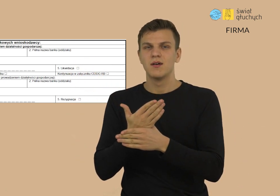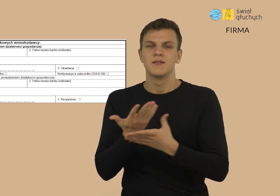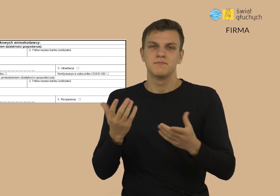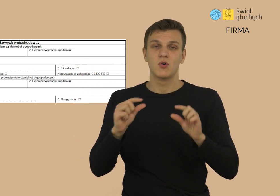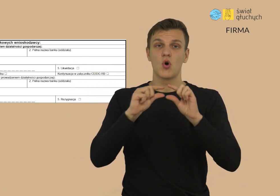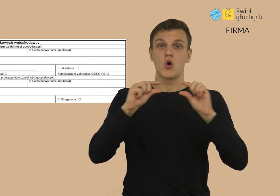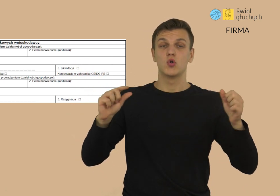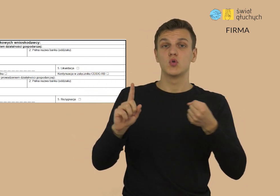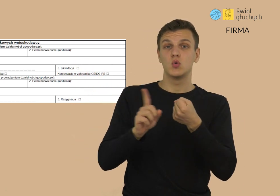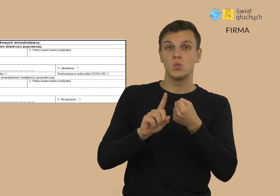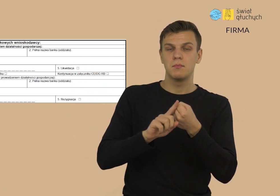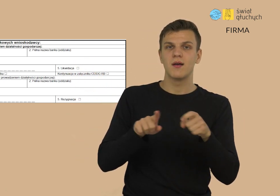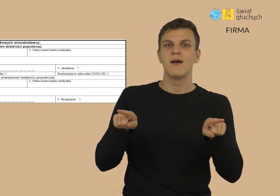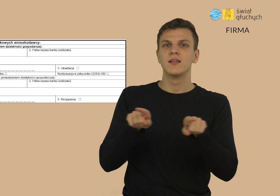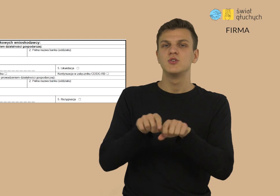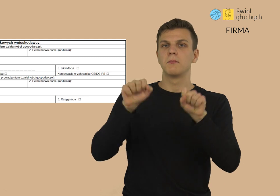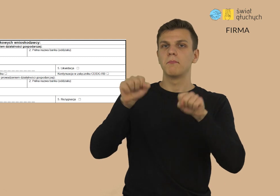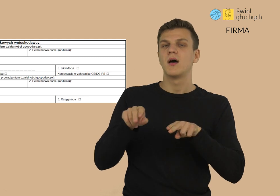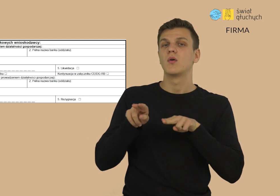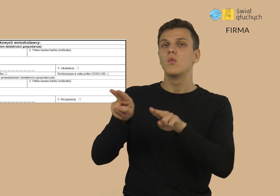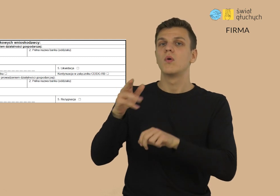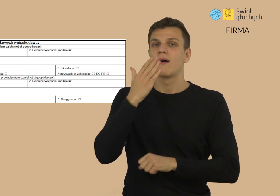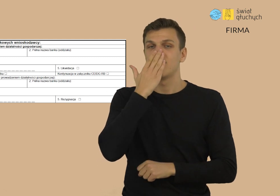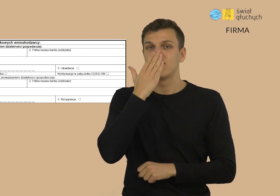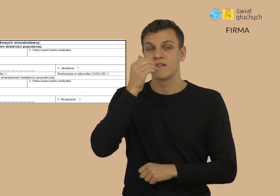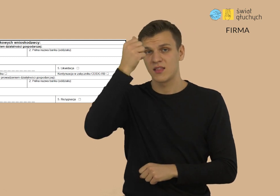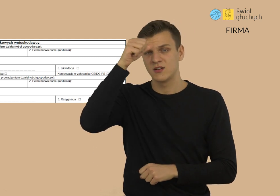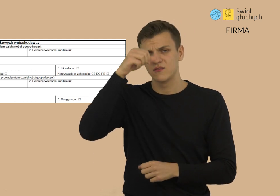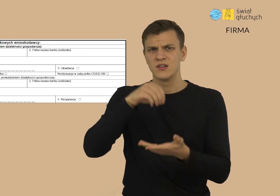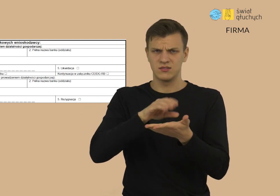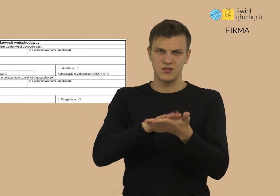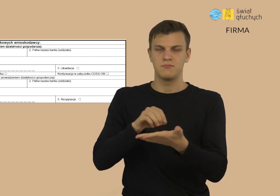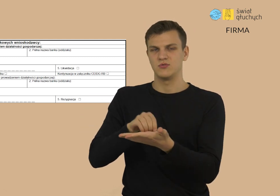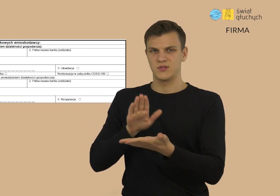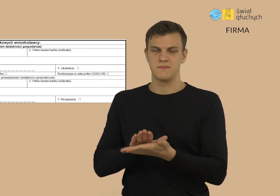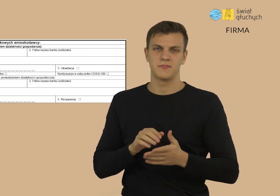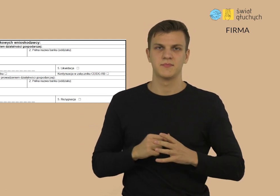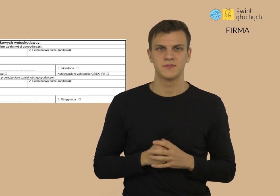oraz dane banków, w którym rachunki są otwarte.